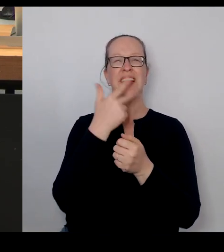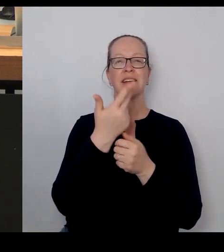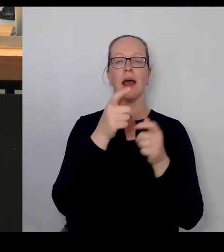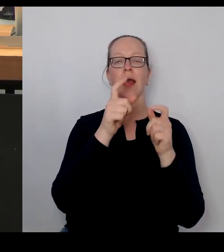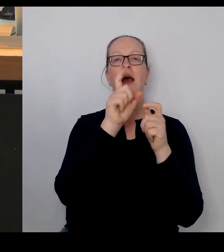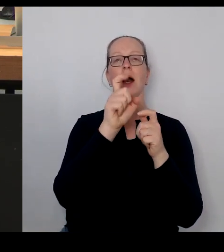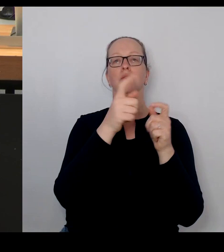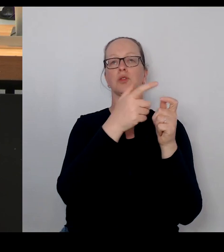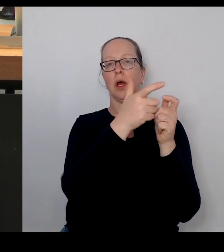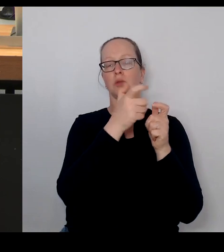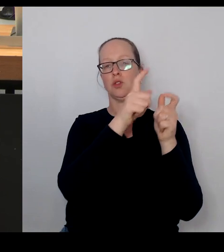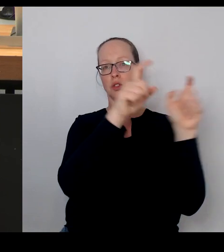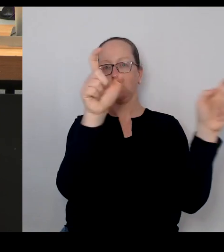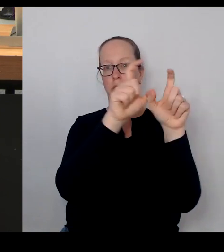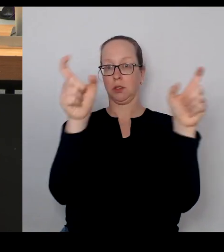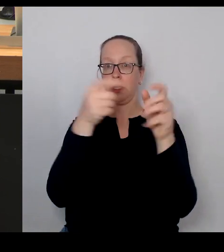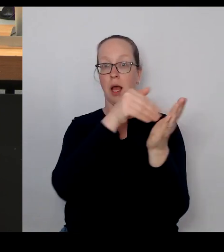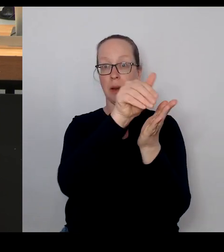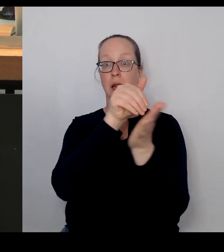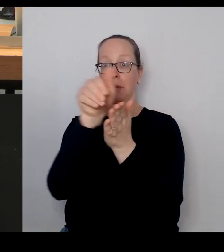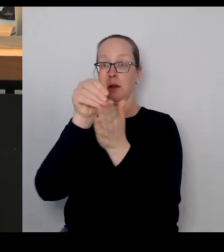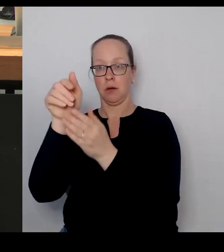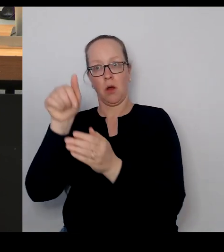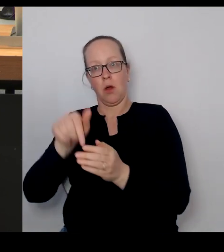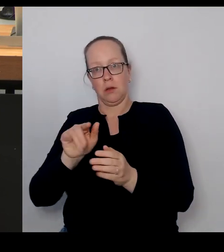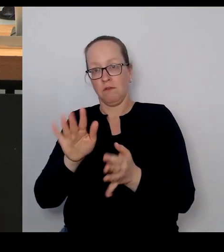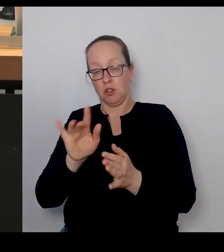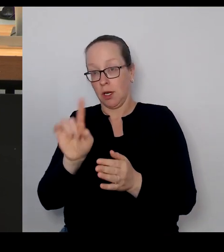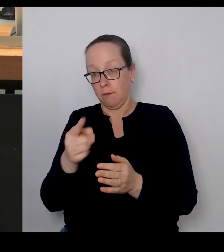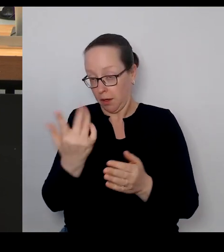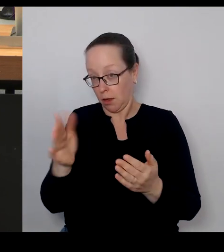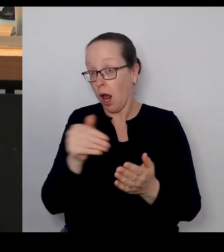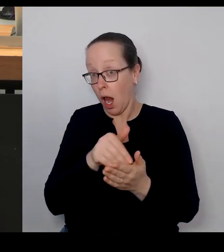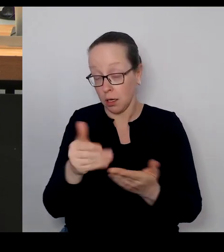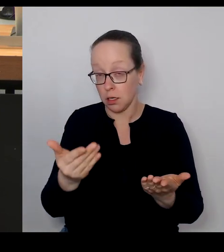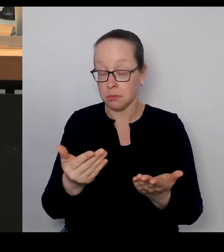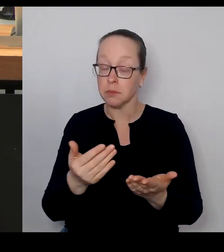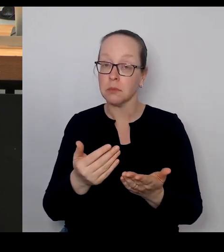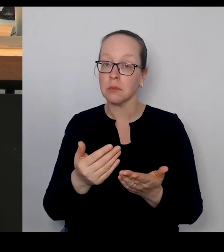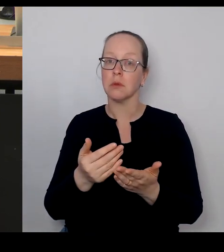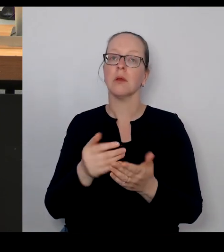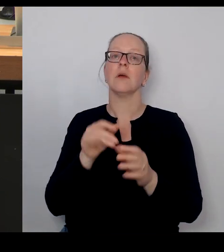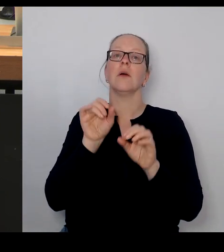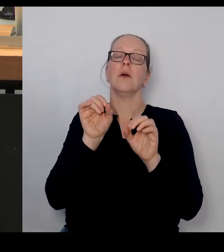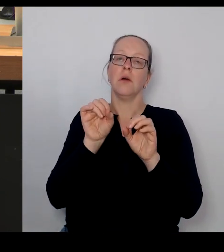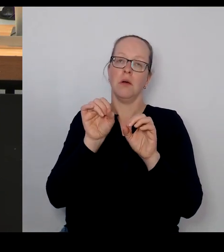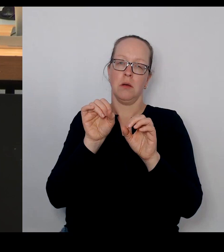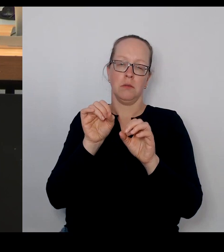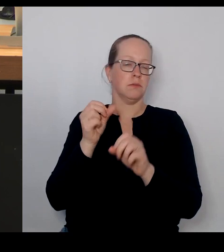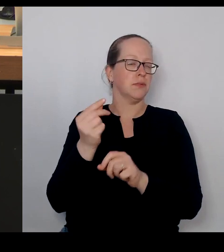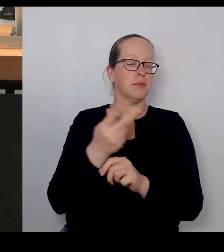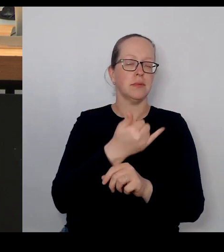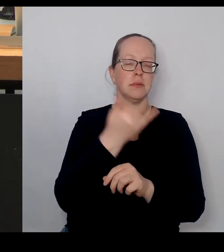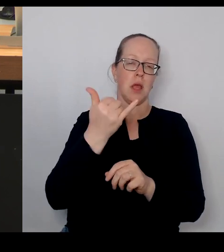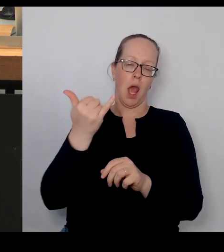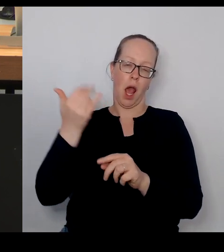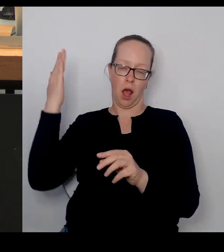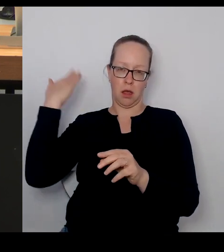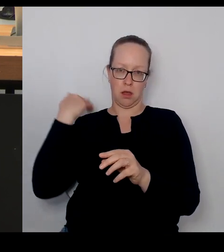Wir können gemeinsam Fehlentscheidungen, die vor vielen Jahren getroffen worden sind, heilen. Wir könnten endlich etwas tun